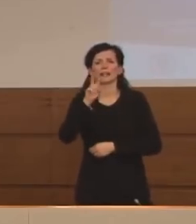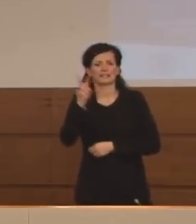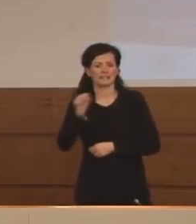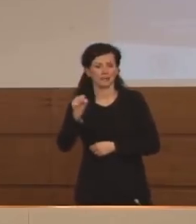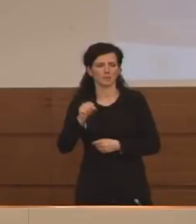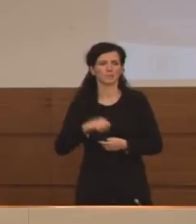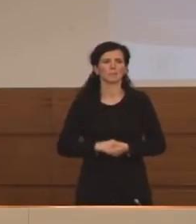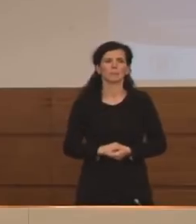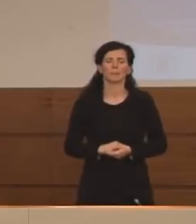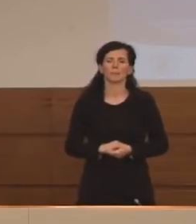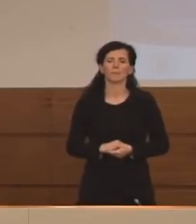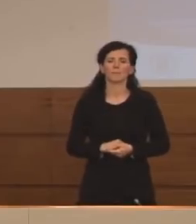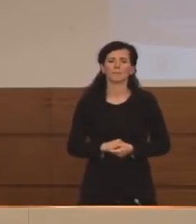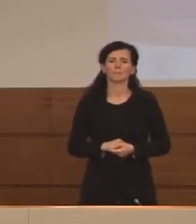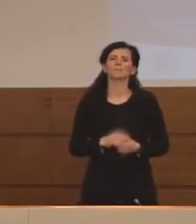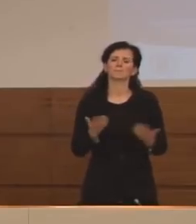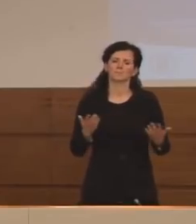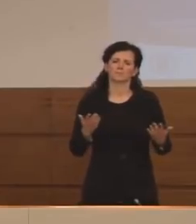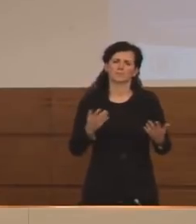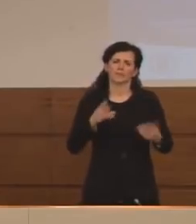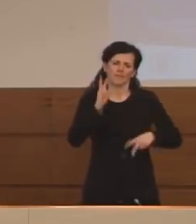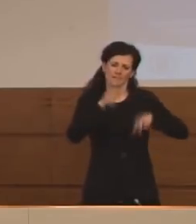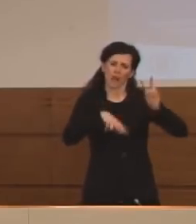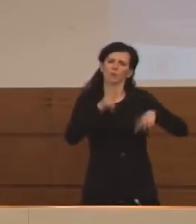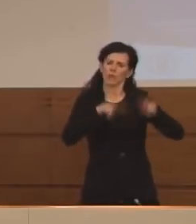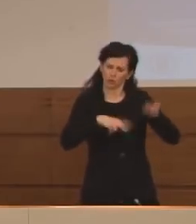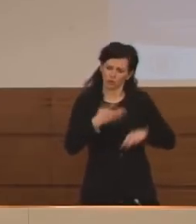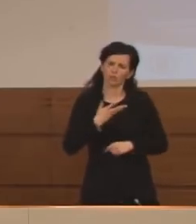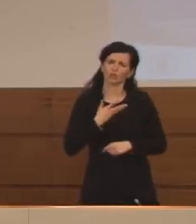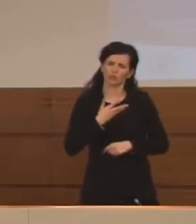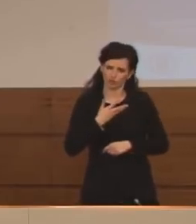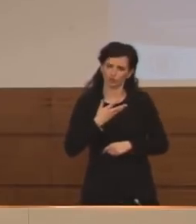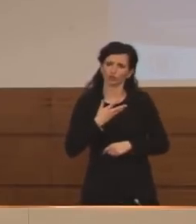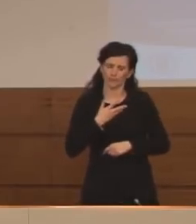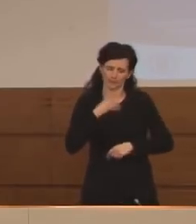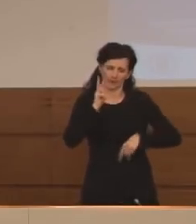Ci sono in corso delle valutazioni, quindi ogni considerazione è prematura.